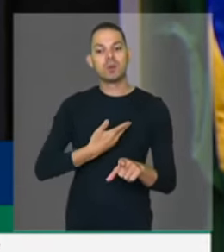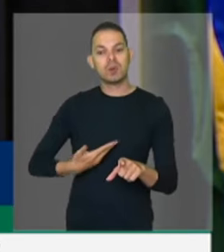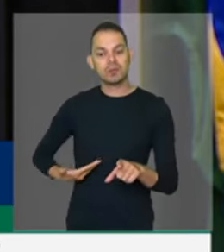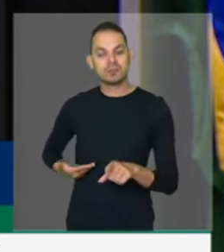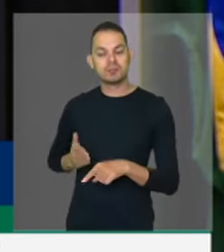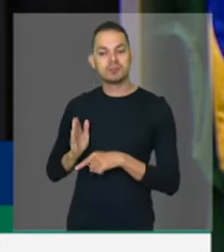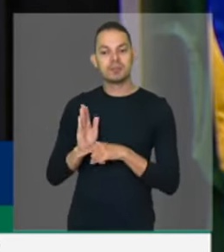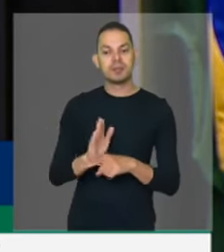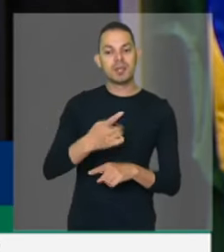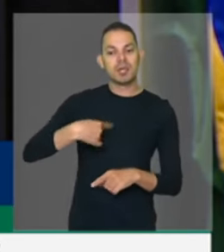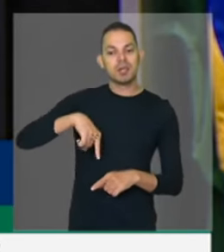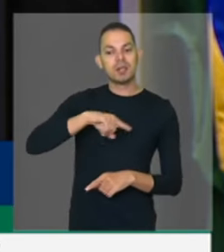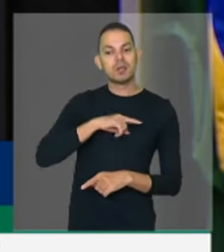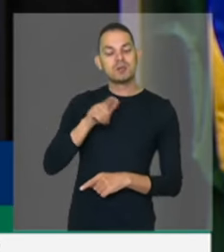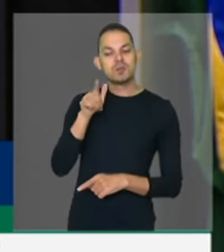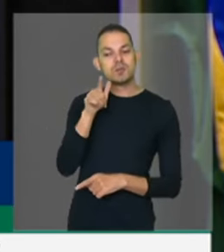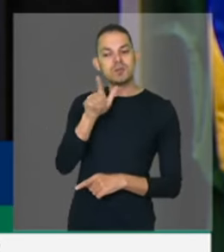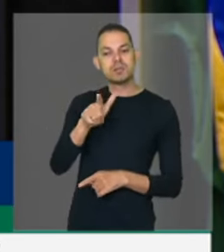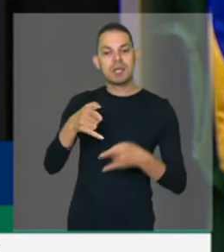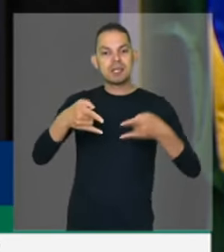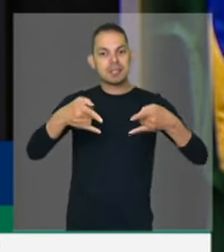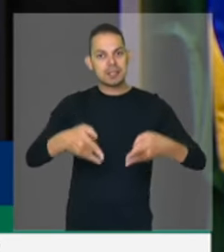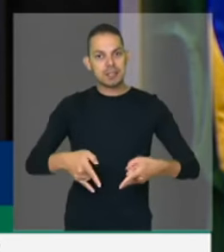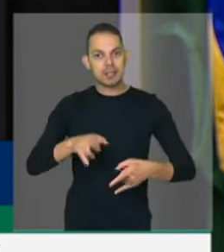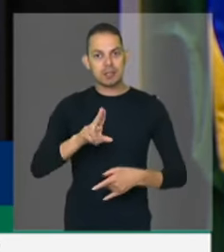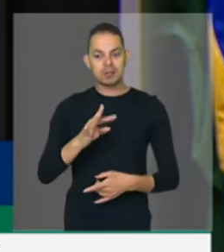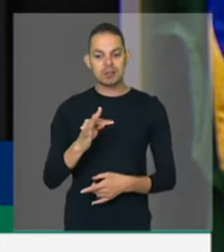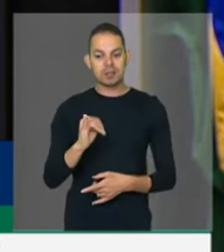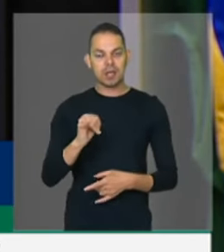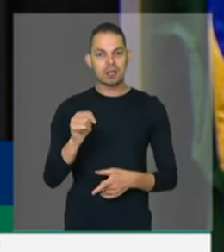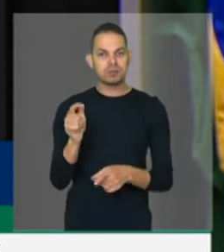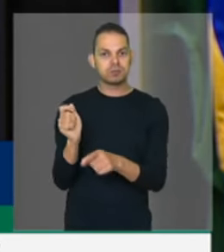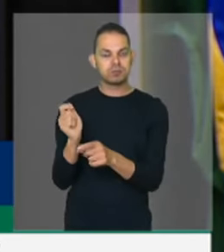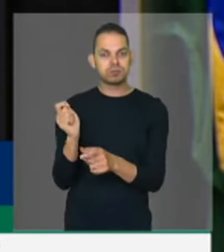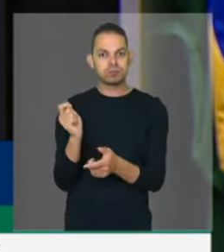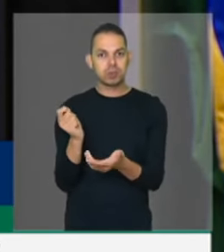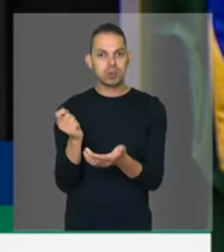LEITOS DE UTI NESTA CASA. PARA QUE NÓS POSSAMOS DISPONIBILIZAR MAIS LEITOS DE UTI NESSE PAÍS. NÓS ESTAMOS